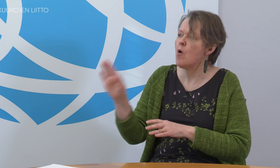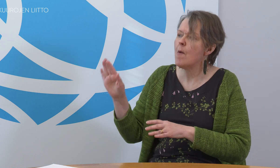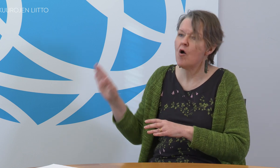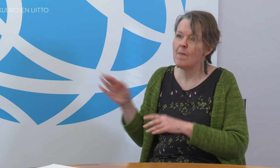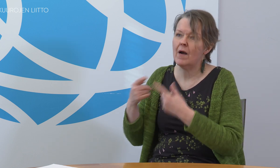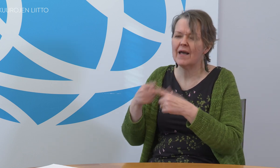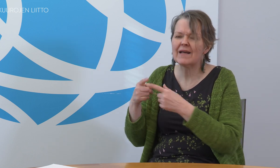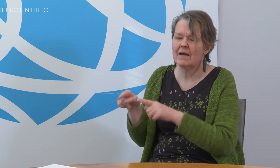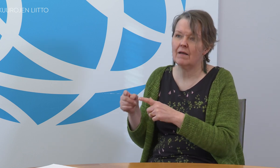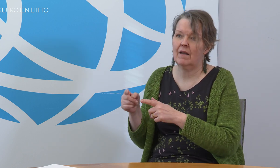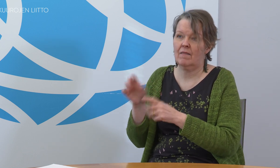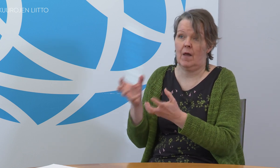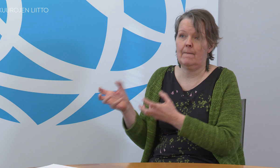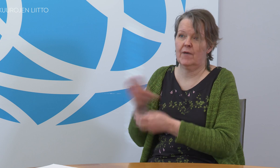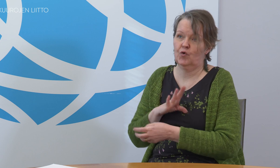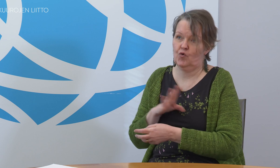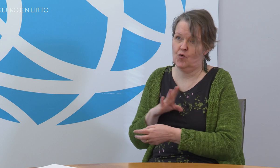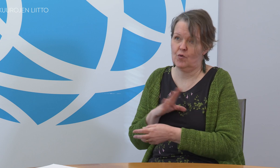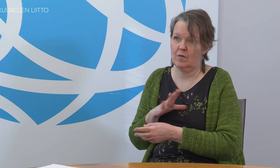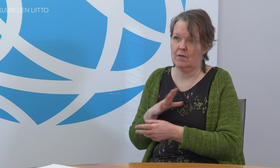Joka vammaisryhmällä on omat tarpeensa.